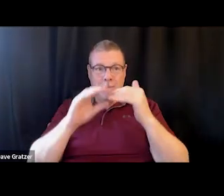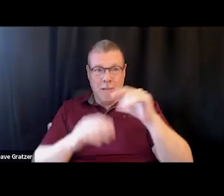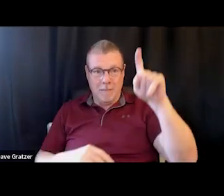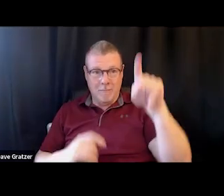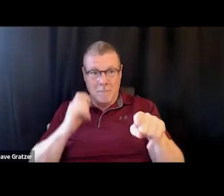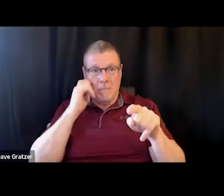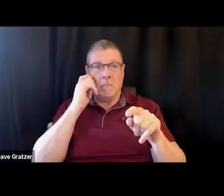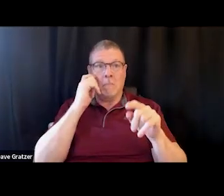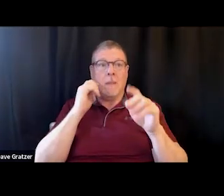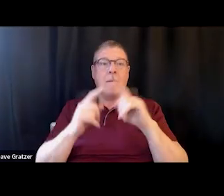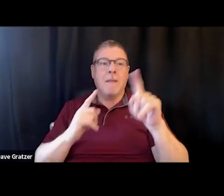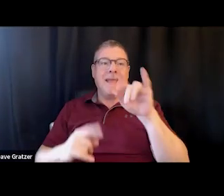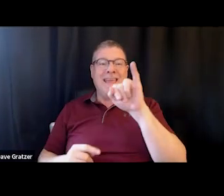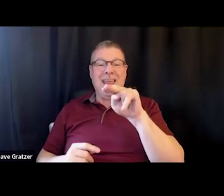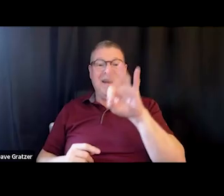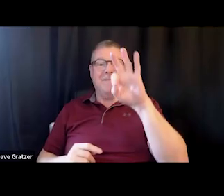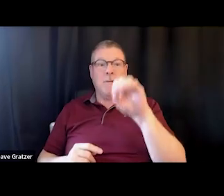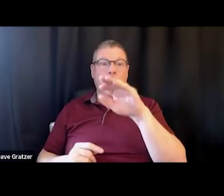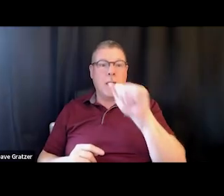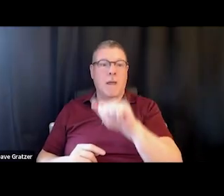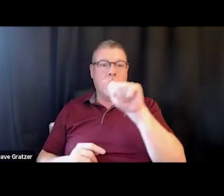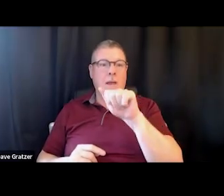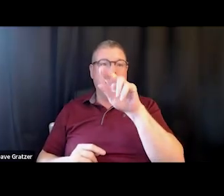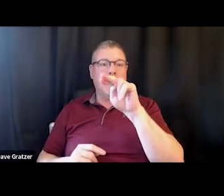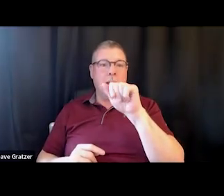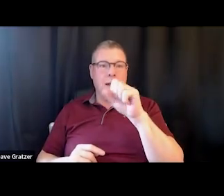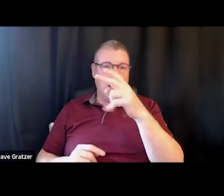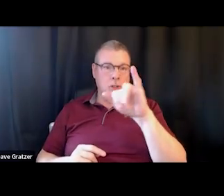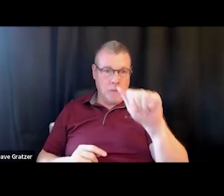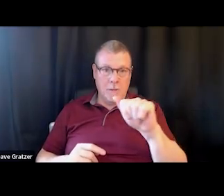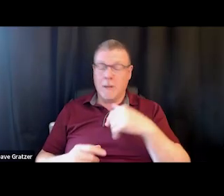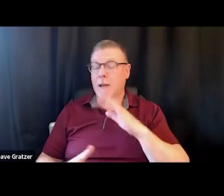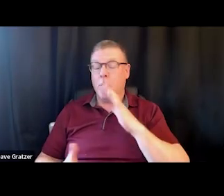pero este es info@nasha.org, y estaremos encantados de ayudar en lo que podamos.